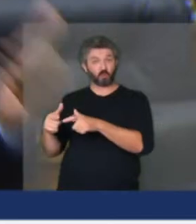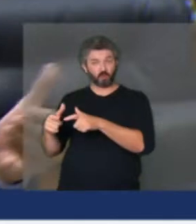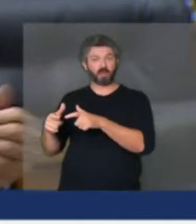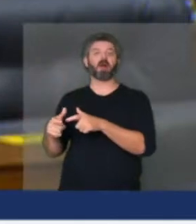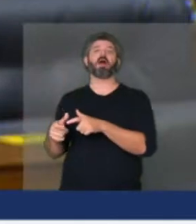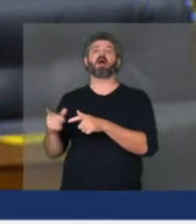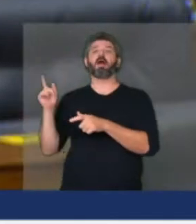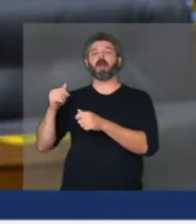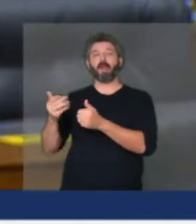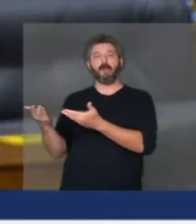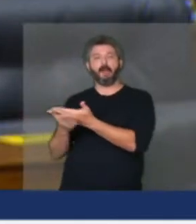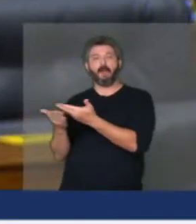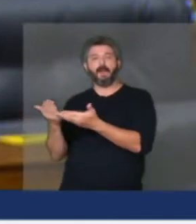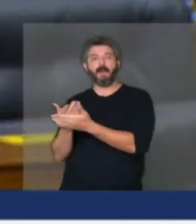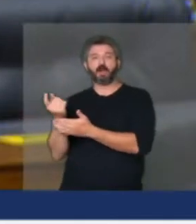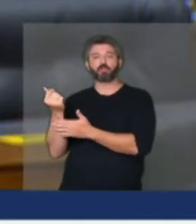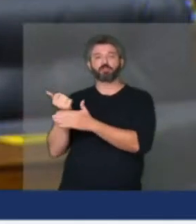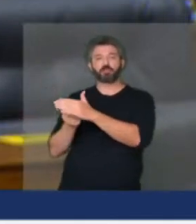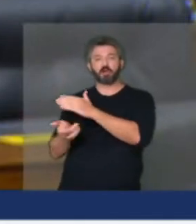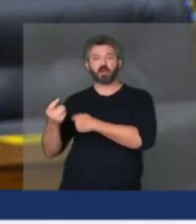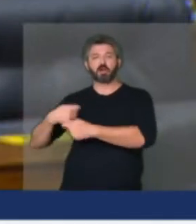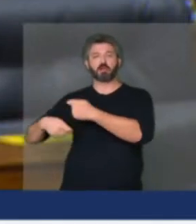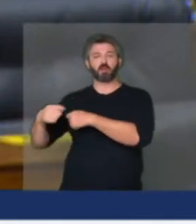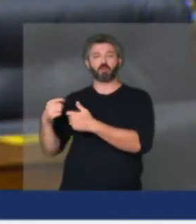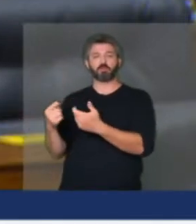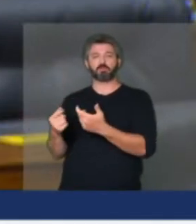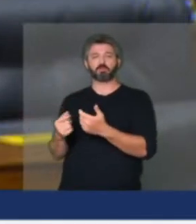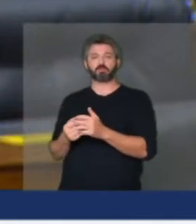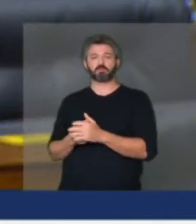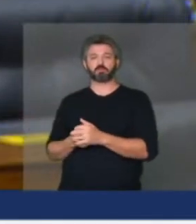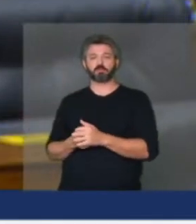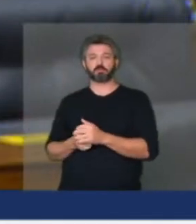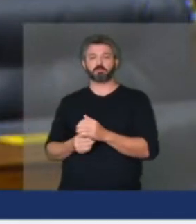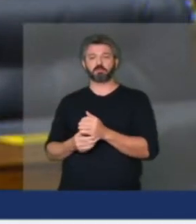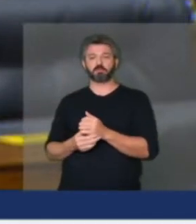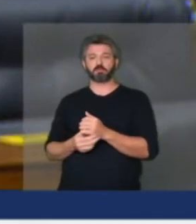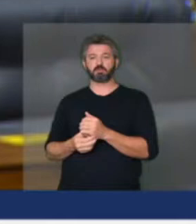FISCAL É PARA A LAVAGEM DE -- DINHEIRO. [PRESIDENTE]: OBSERVANDO QUE HÁ UM ORADOR COM A PALAVRA NESSE MOMENTO, SE ALGUÉM ESTIVER NA SALA, AGUARDE UM MINUTO, POR FAVOR,